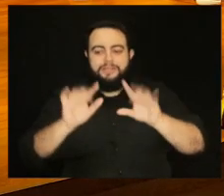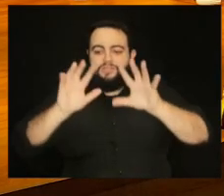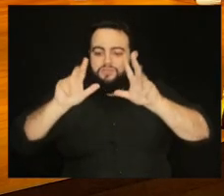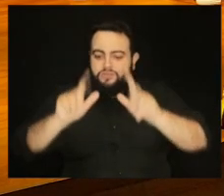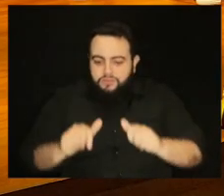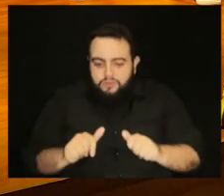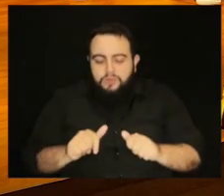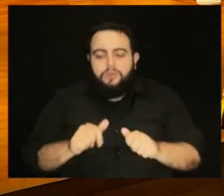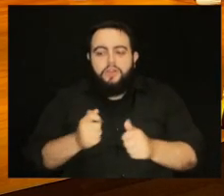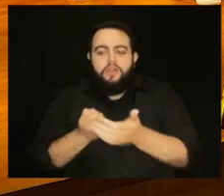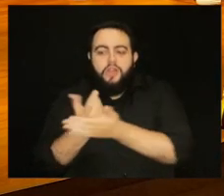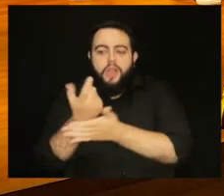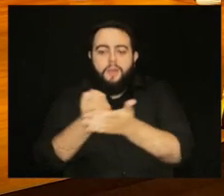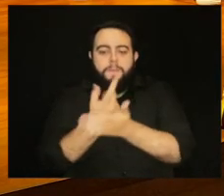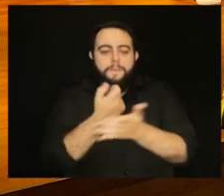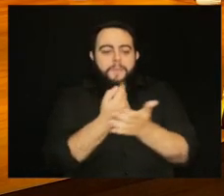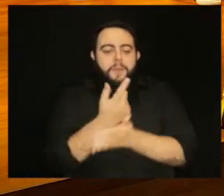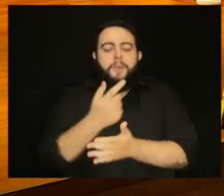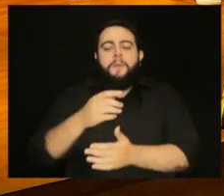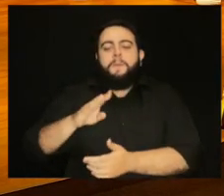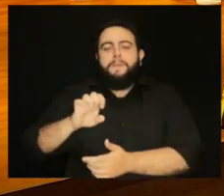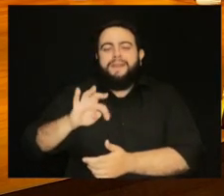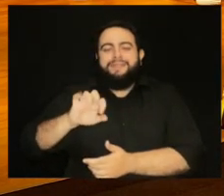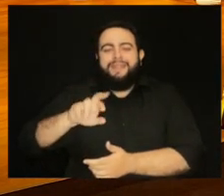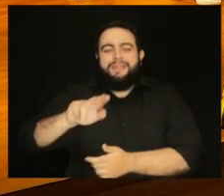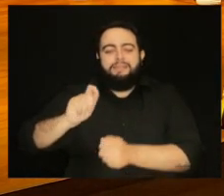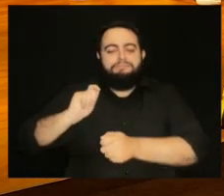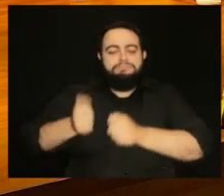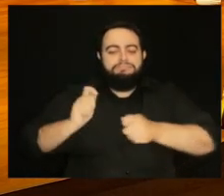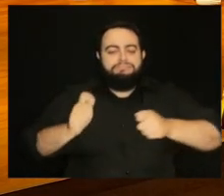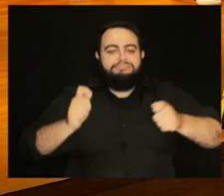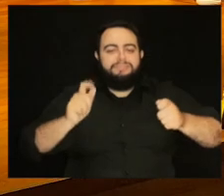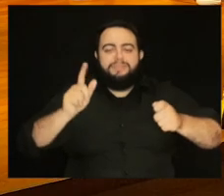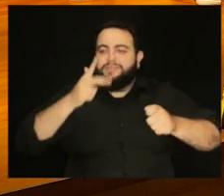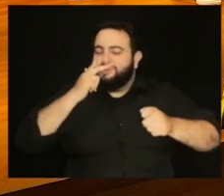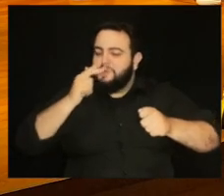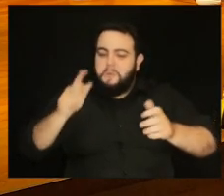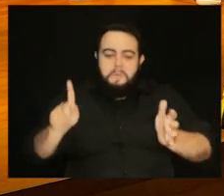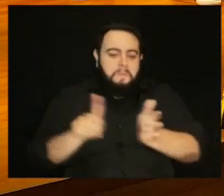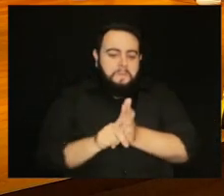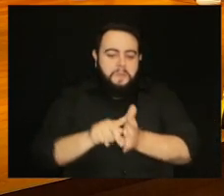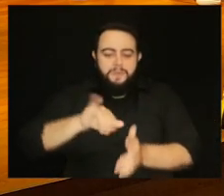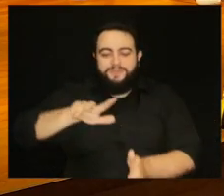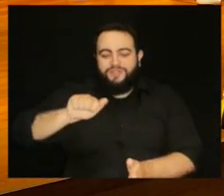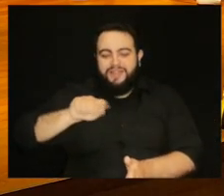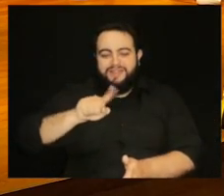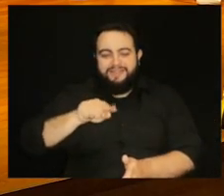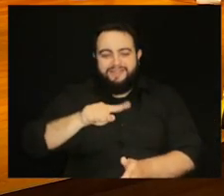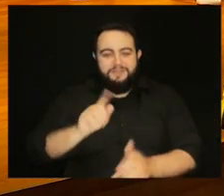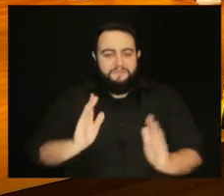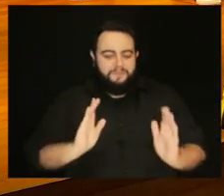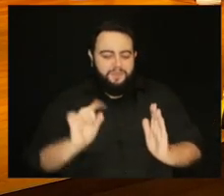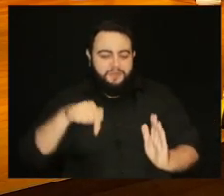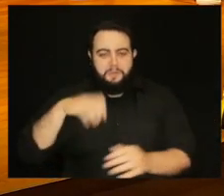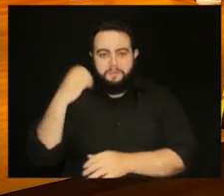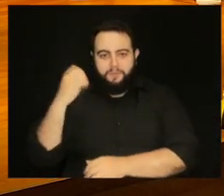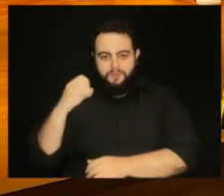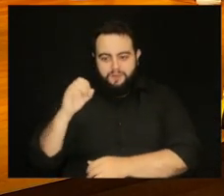compraram baterias e saxofones e virou uma era do jazz em Porto Alegre nos anos 20 30 onde os